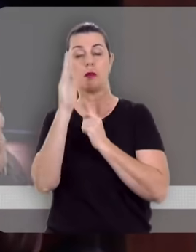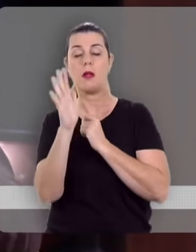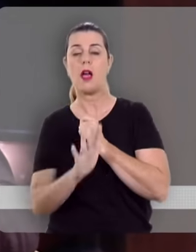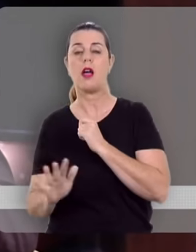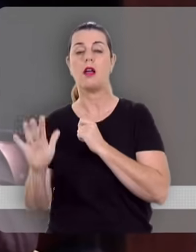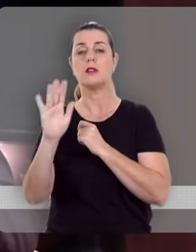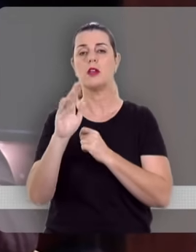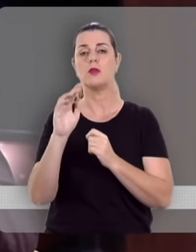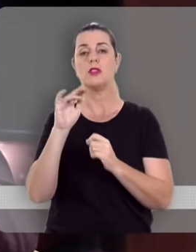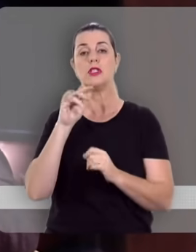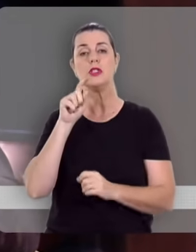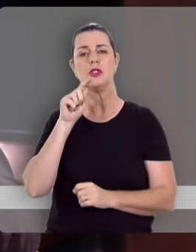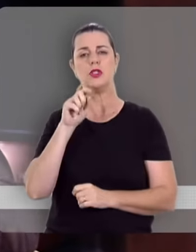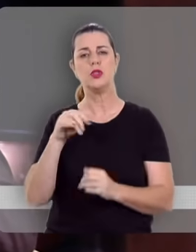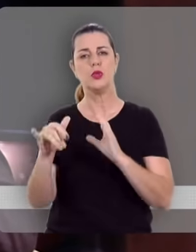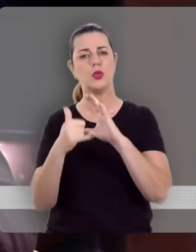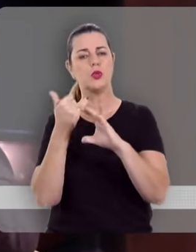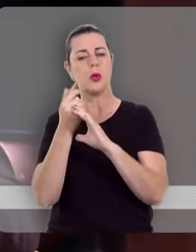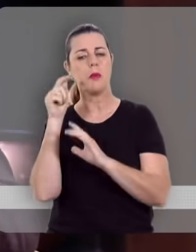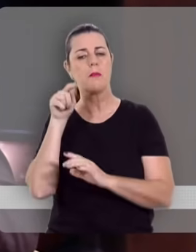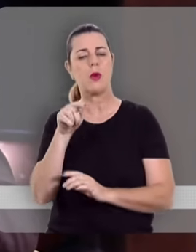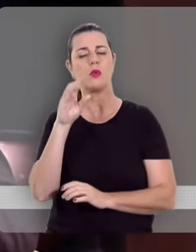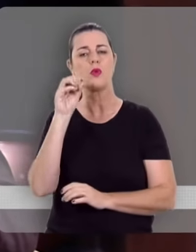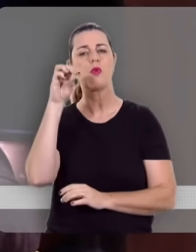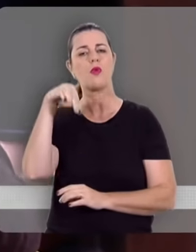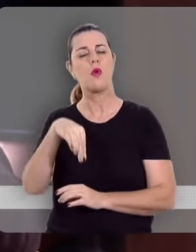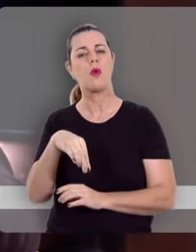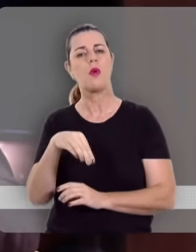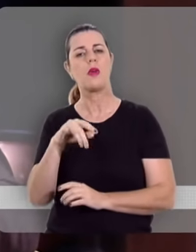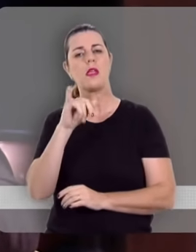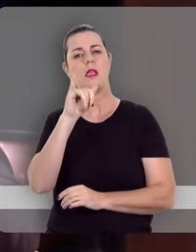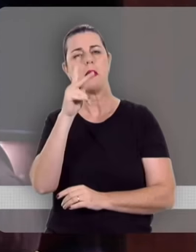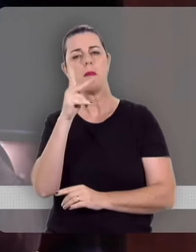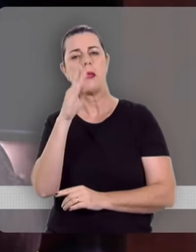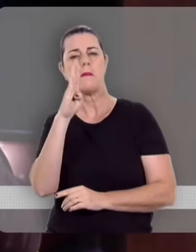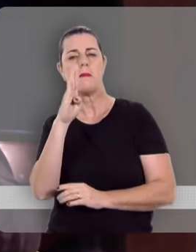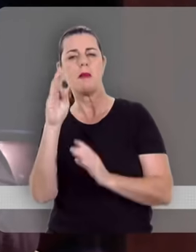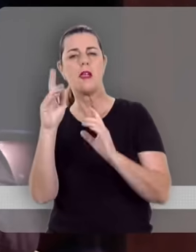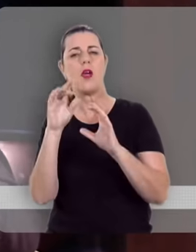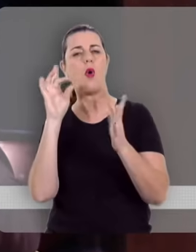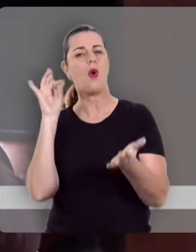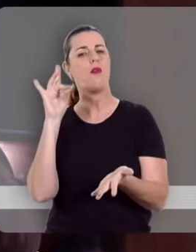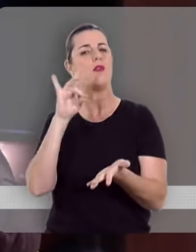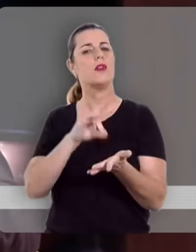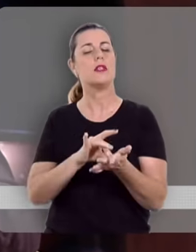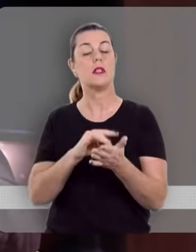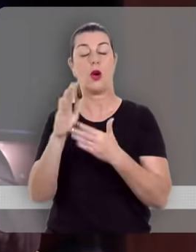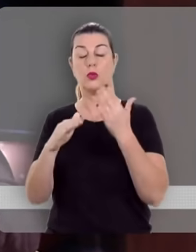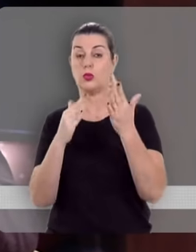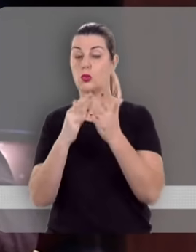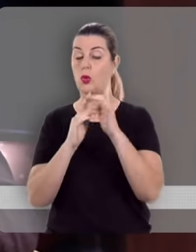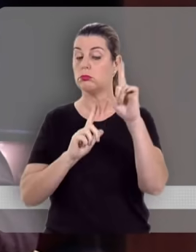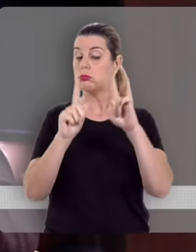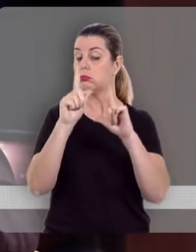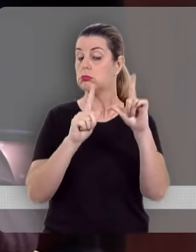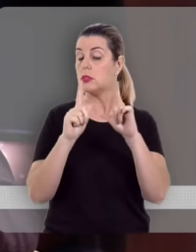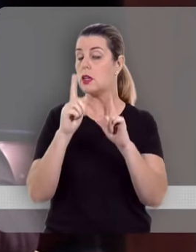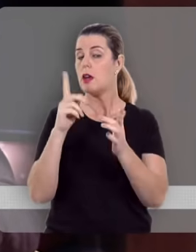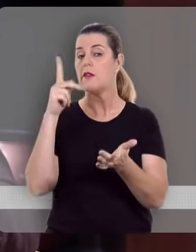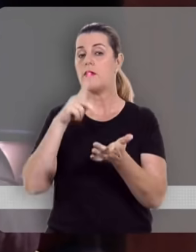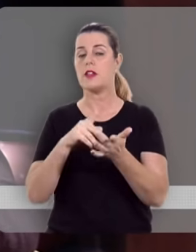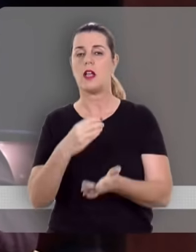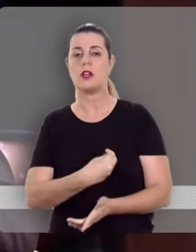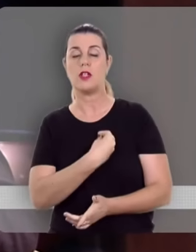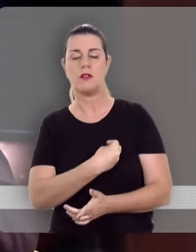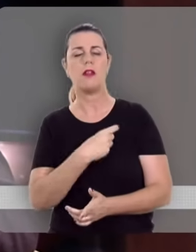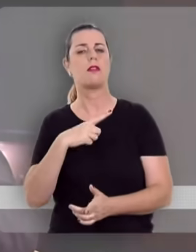youtube.com/IPB oficial lá você encontra todos os programas verdade vida nós temos também o canal